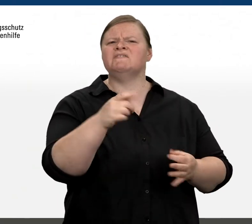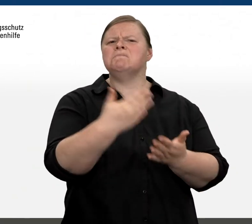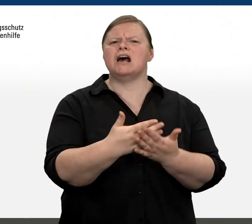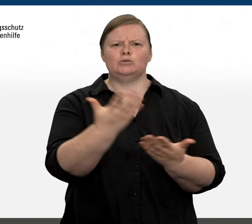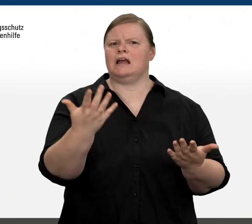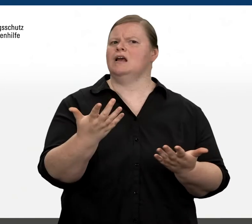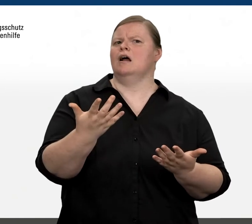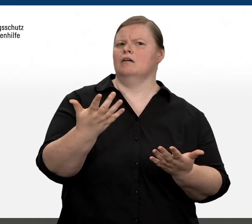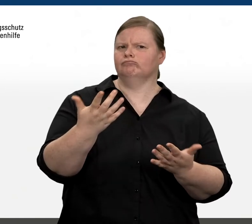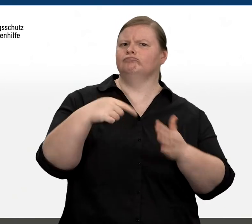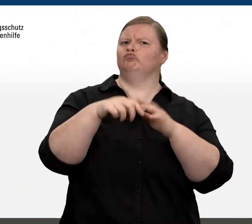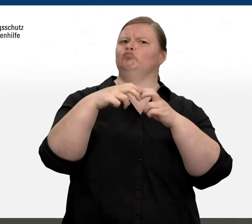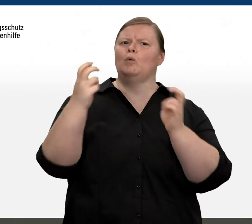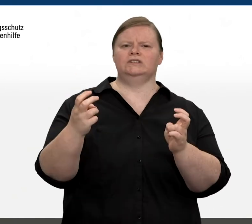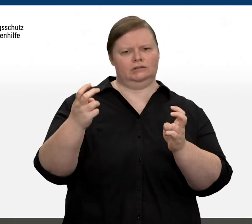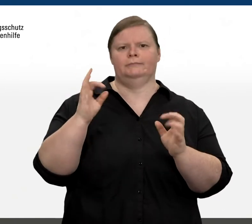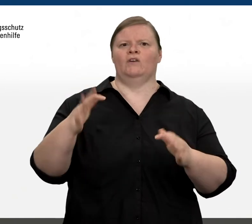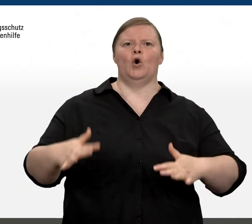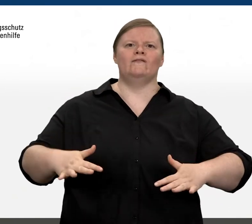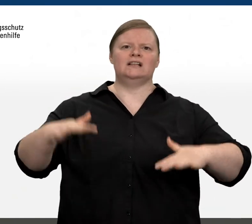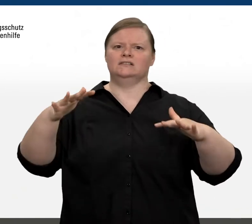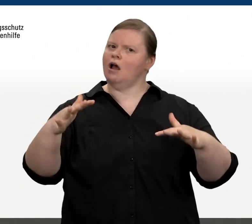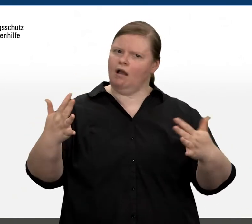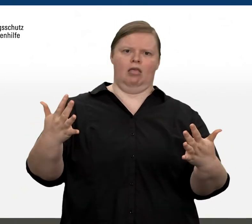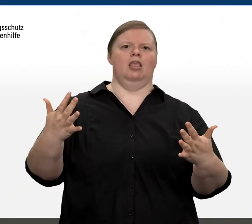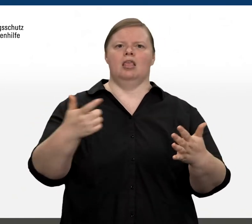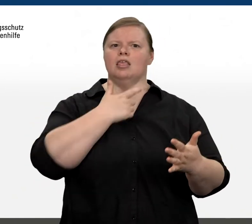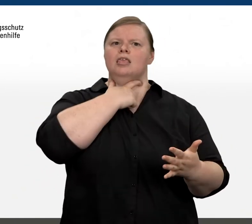Wenn Sie beispielsweise aufgrund eines Hochwassers